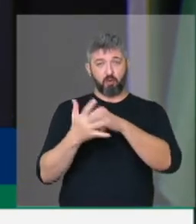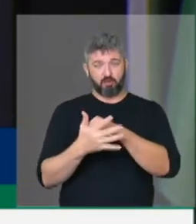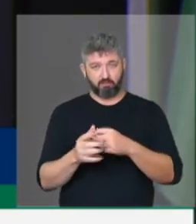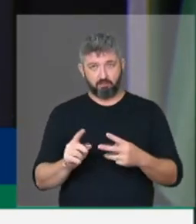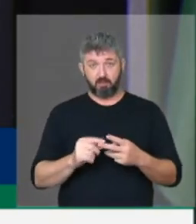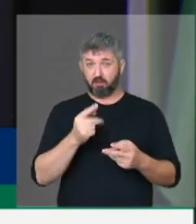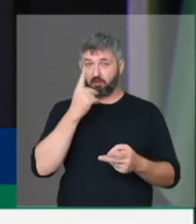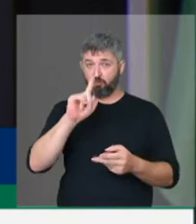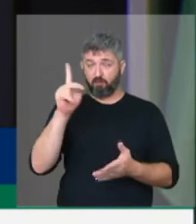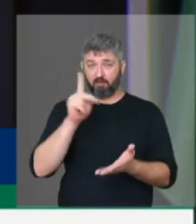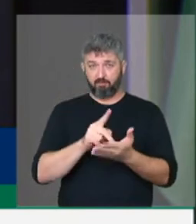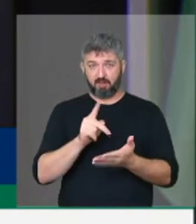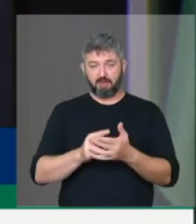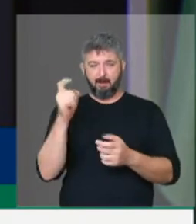VERDADE... QUE MENTE PARA AS PESSOAS QUE CONFUNDE AS